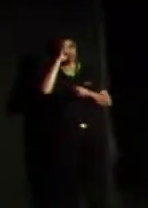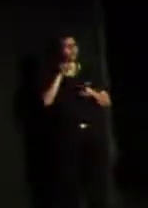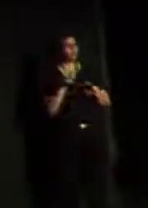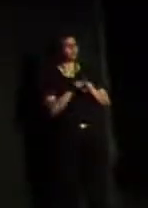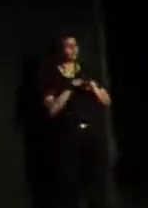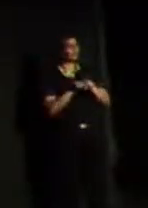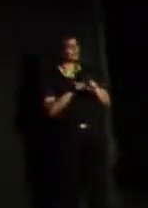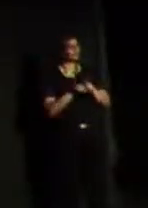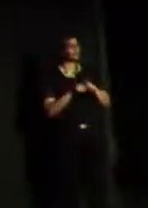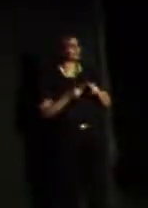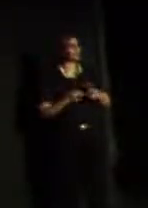Técnico?